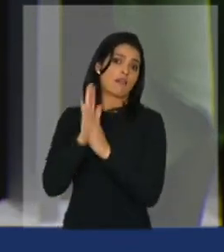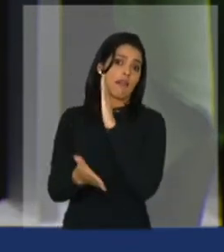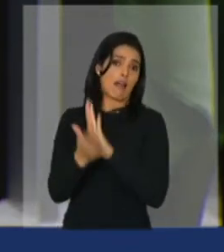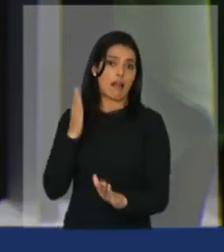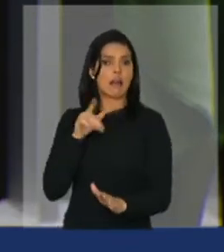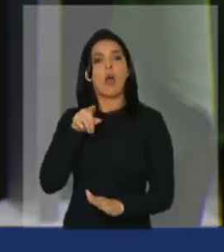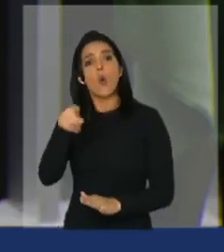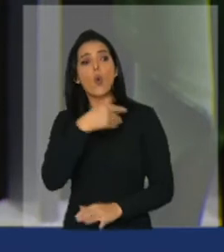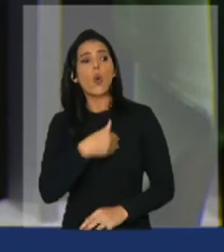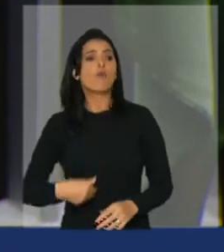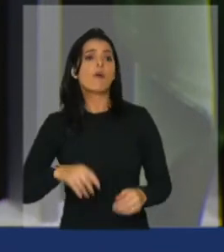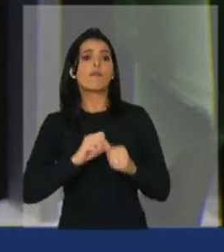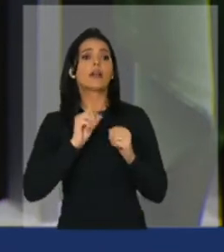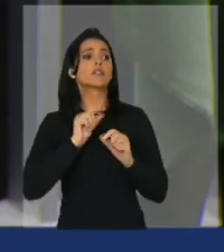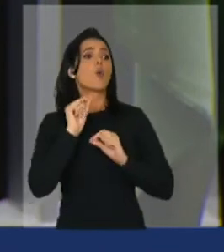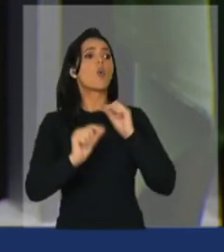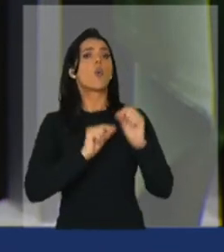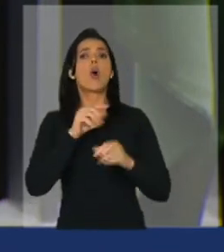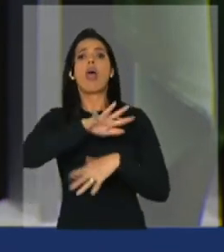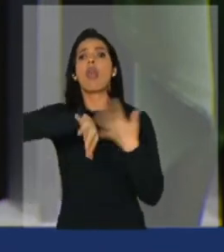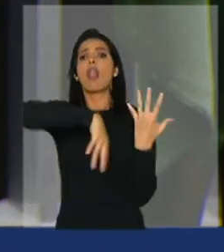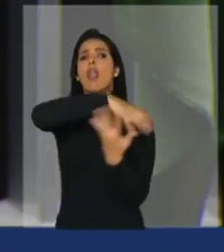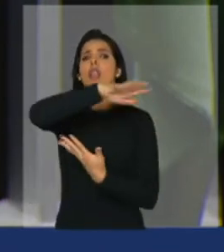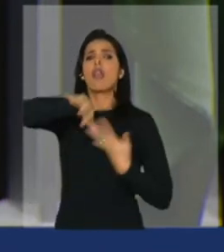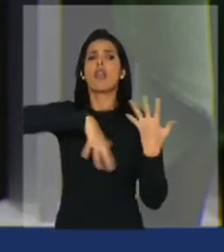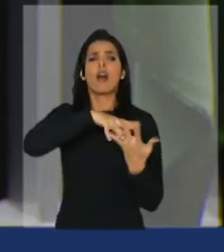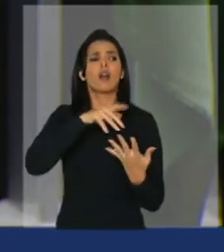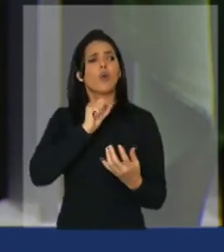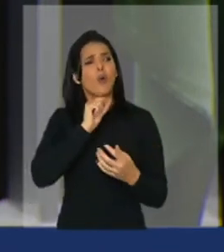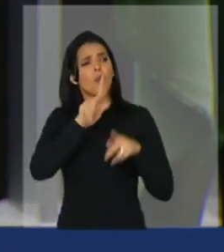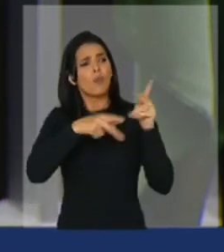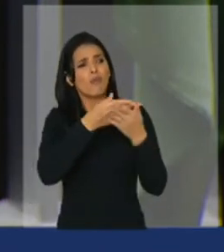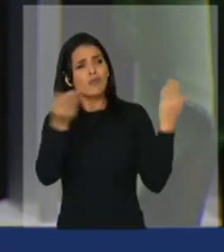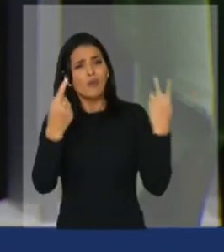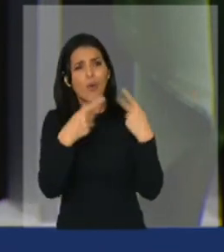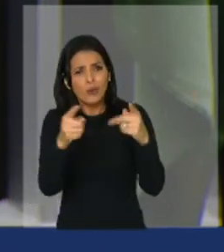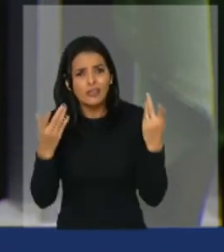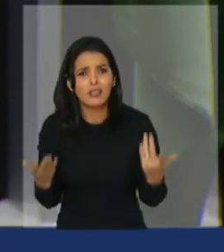FAZER O QUE É QUE ELE ESTÁ FAZENDO COM POPULAÇÃO BRASILEIRA. O MINISTRO DA COMUNICAÇÃO MENTE, JUNTO COM